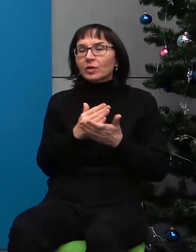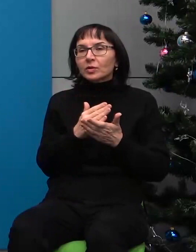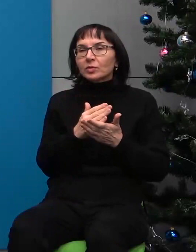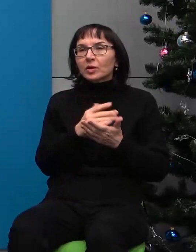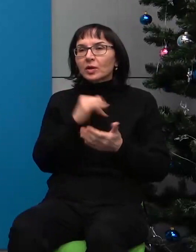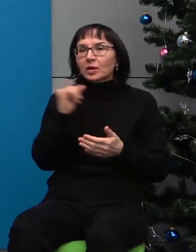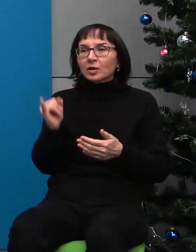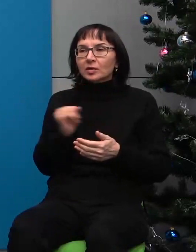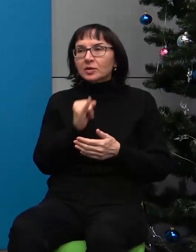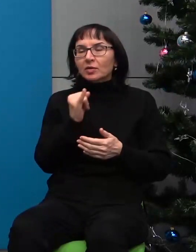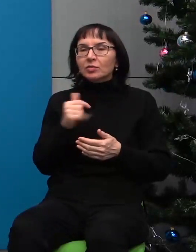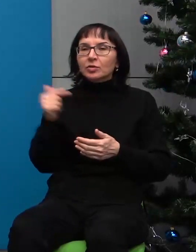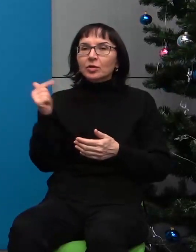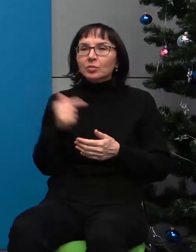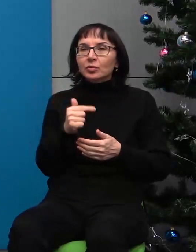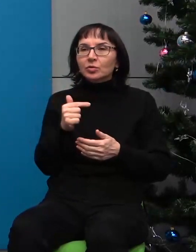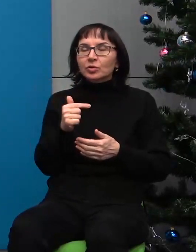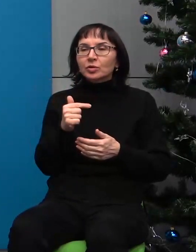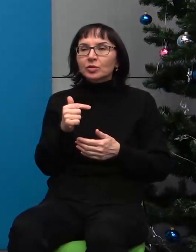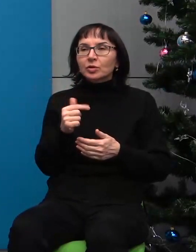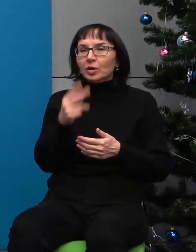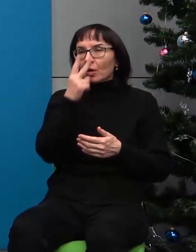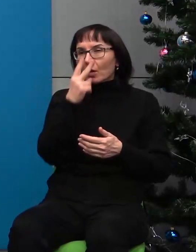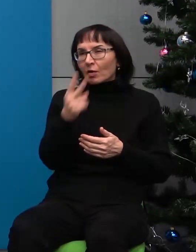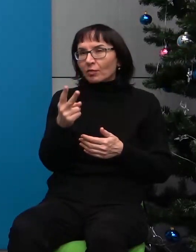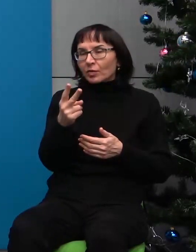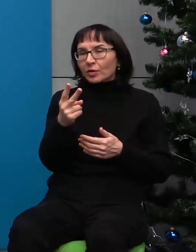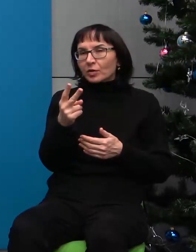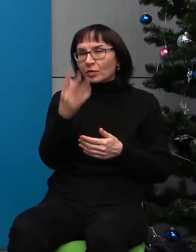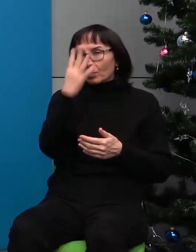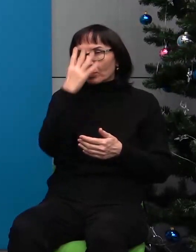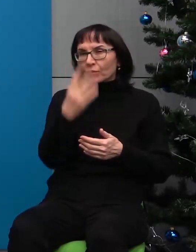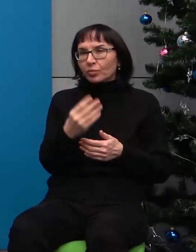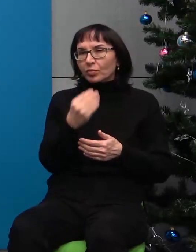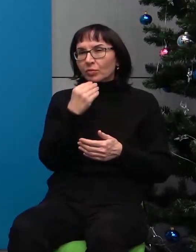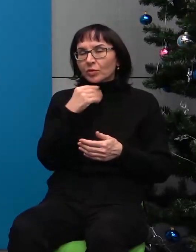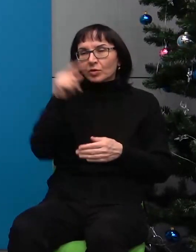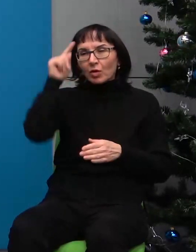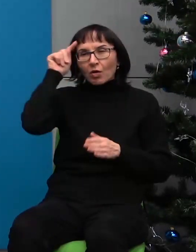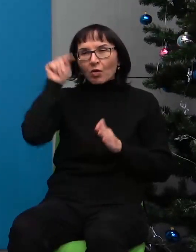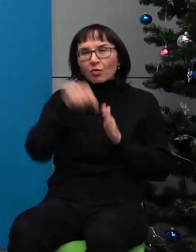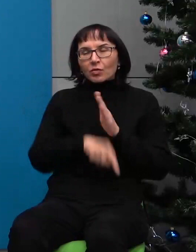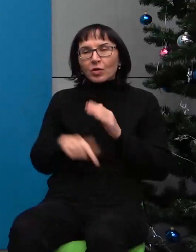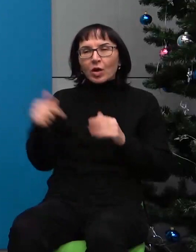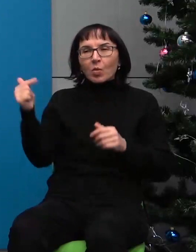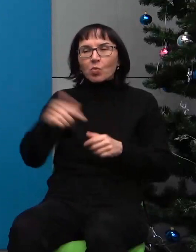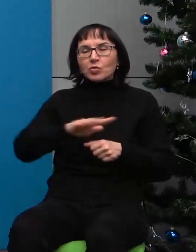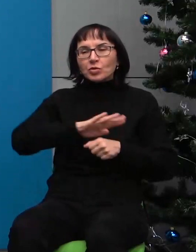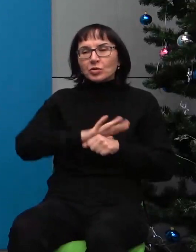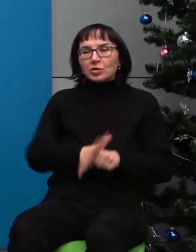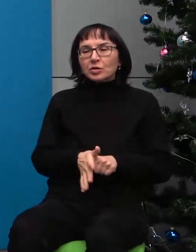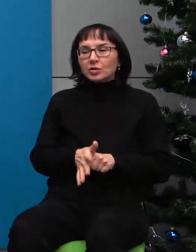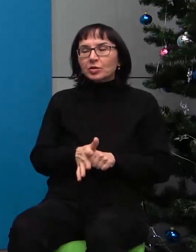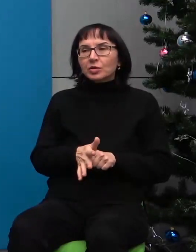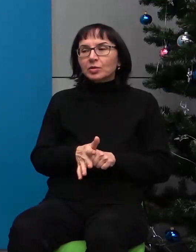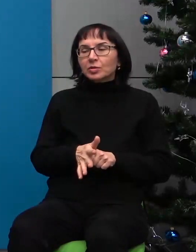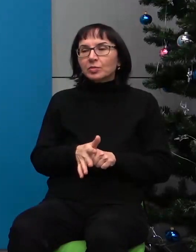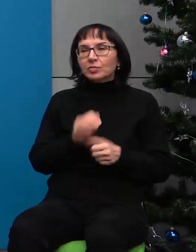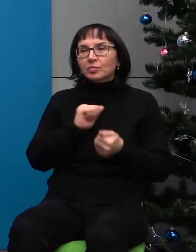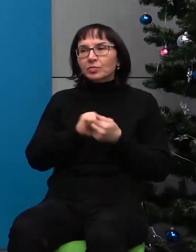portret wroga, którego musisz zniszczyć. I to w ogóle łączy tych obu panów.